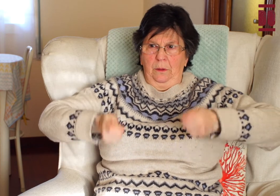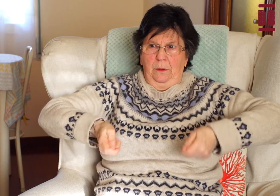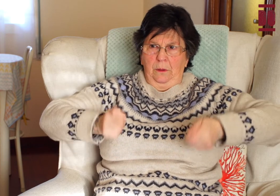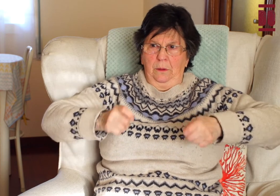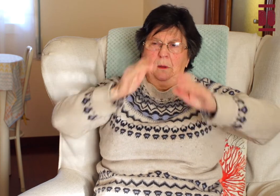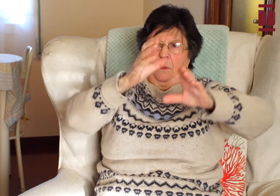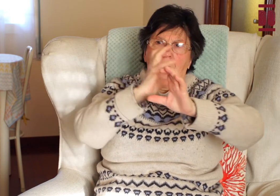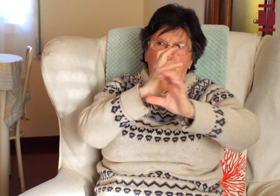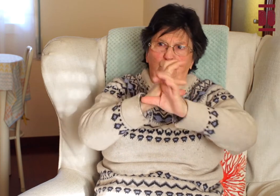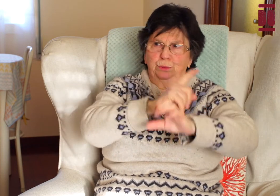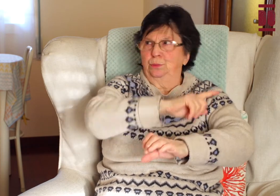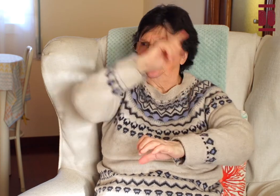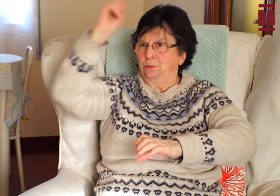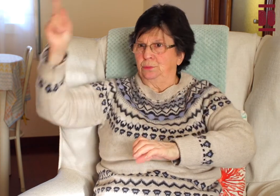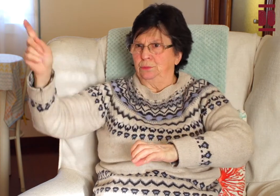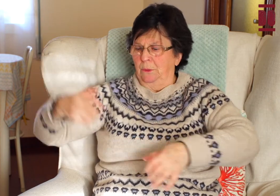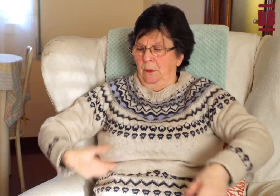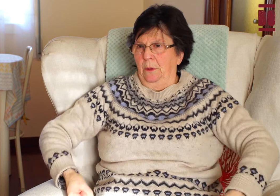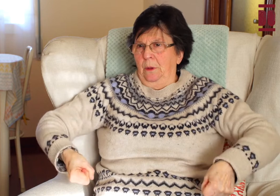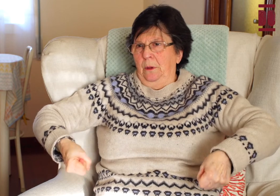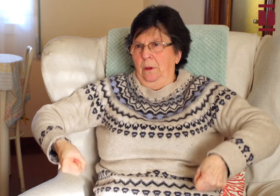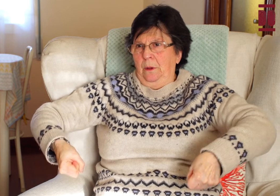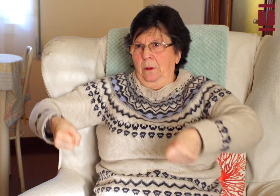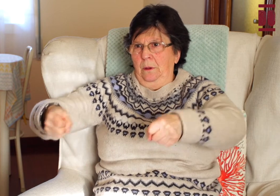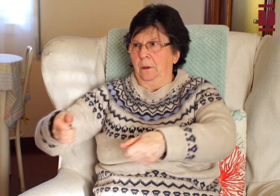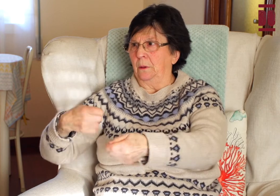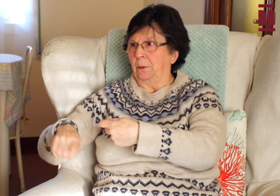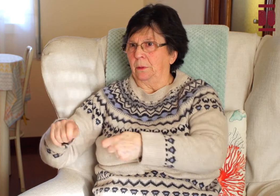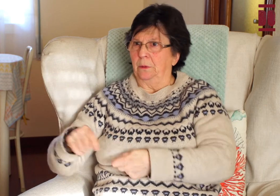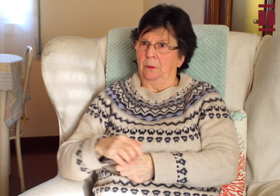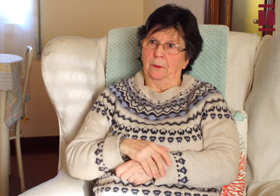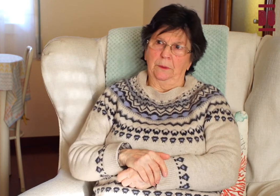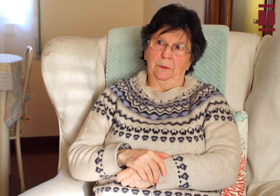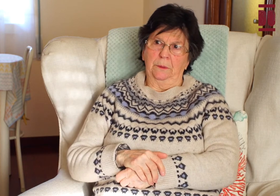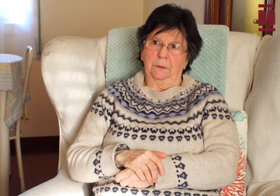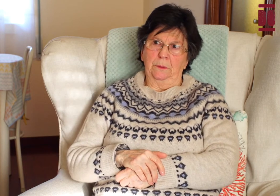trasladábamos, volvíamos a cargar con el producto y lo vendíamos.¡Uf!